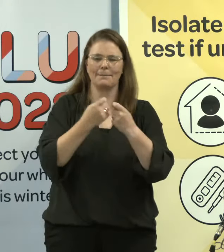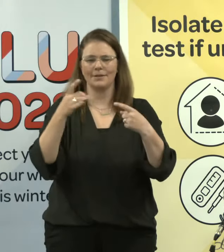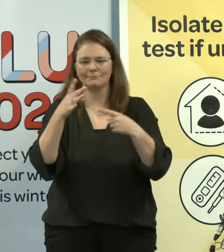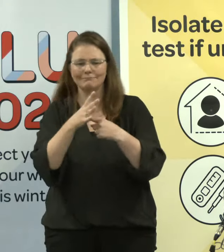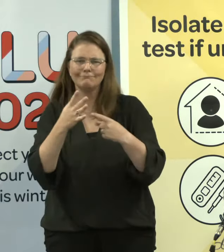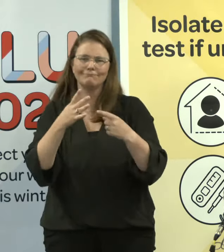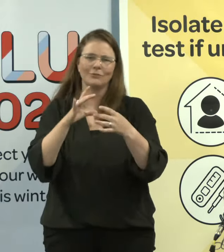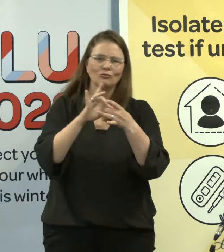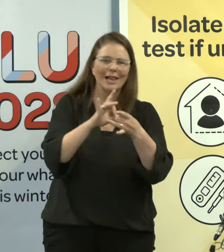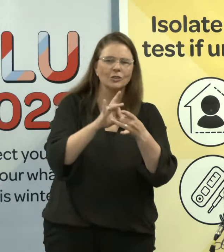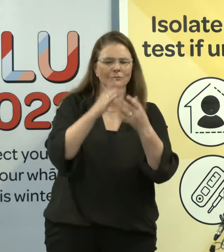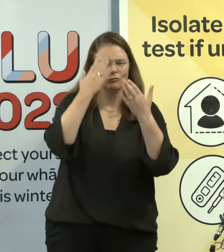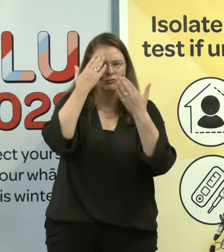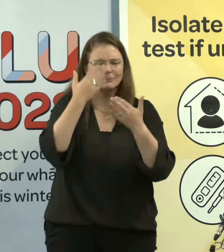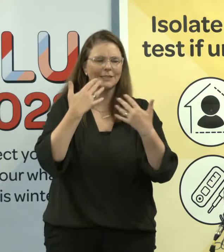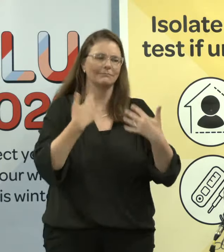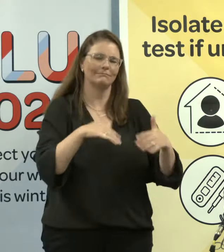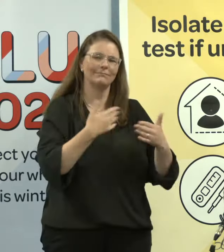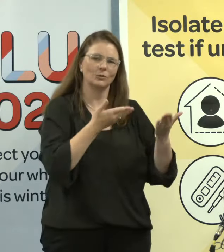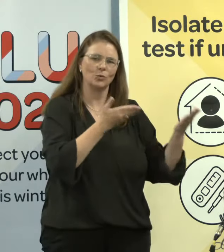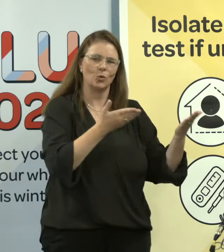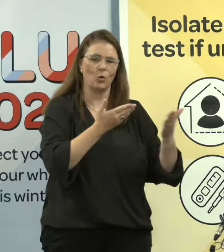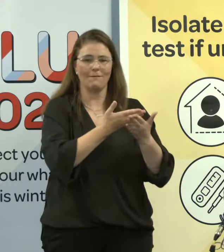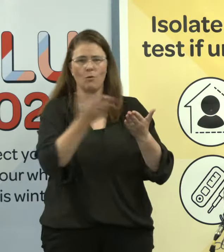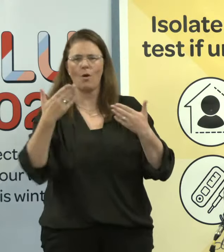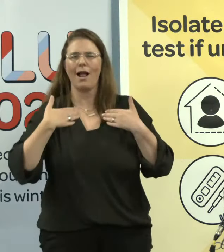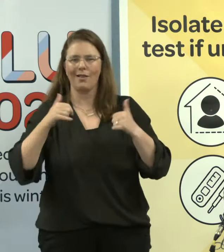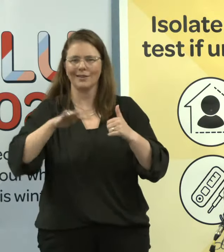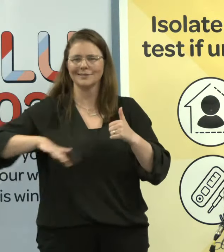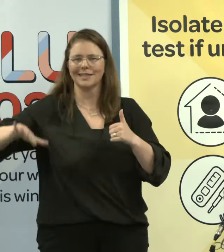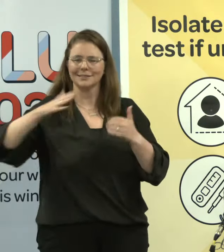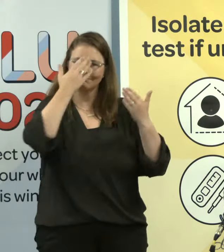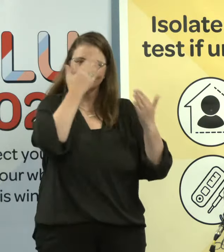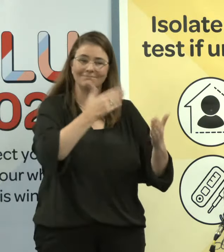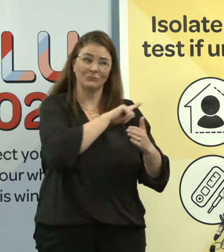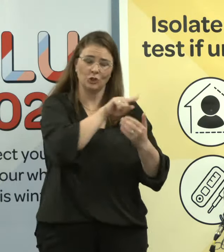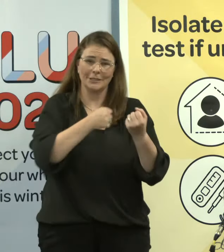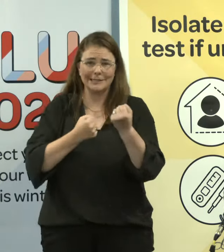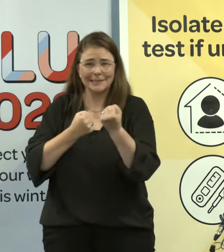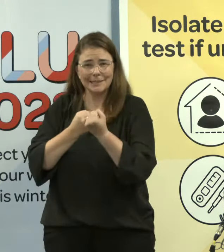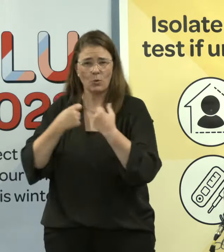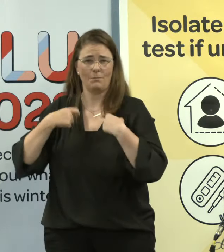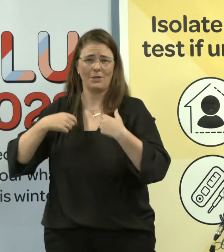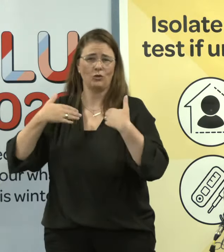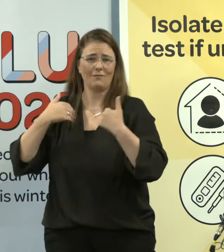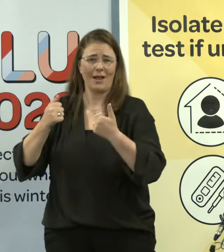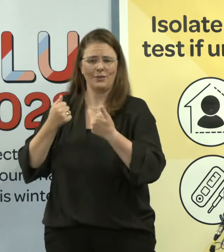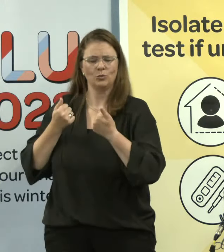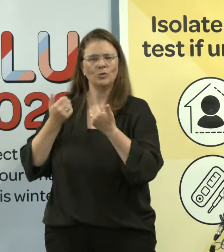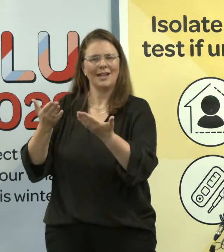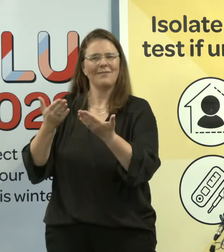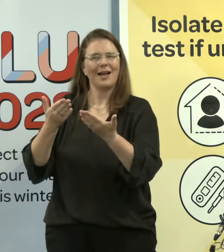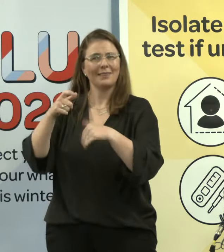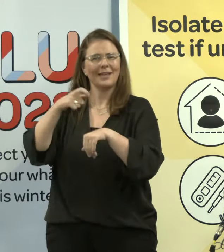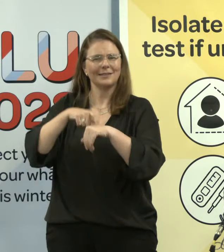whakautu a Omicron. Kua whakawhanakehia e ia tetahi roopu tangata nui i konei i roto i te minitatanga, whanaungatanga